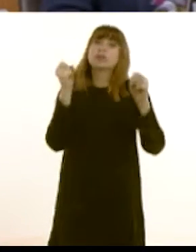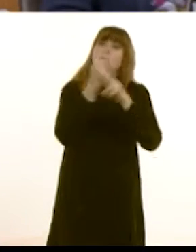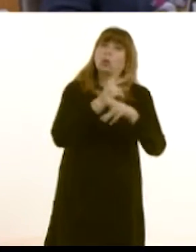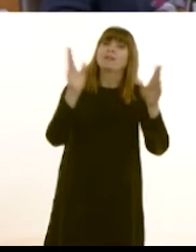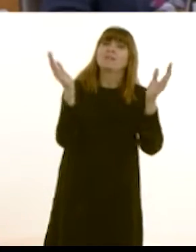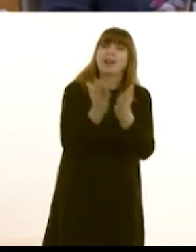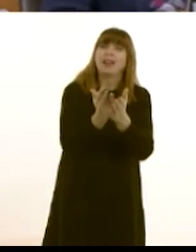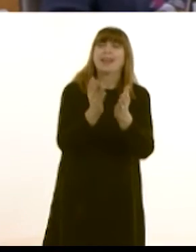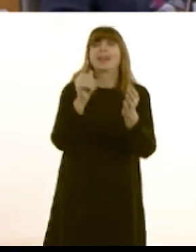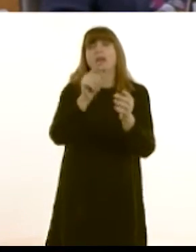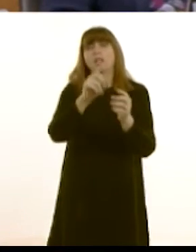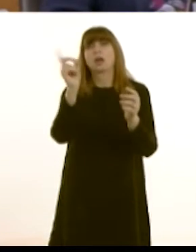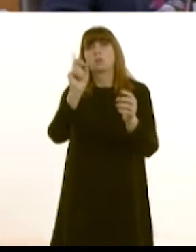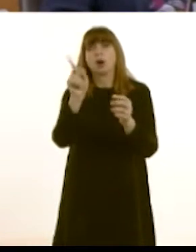Afon Crafnant ac wedyn i mewn i Drefriw.